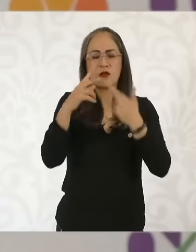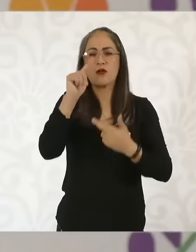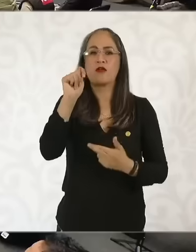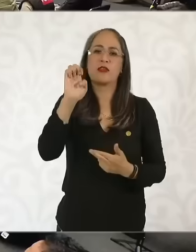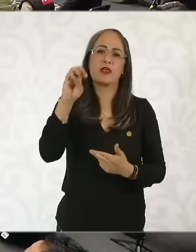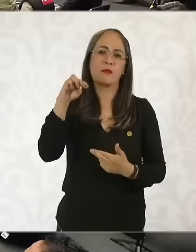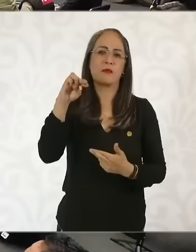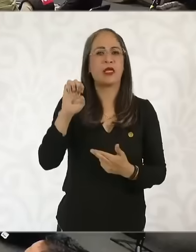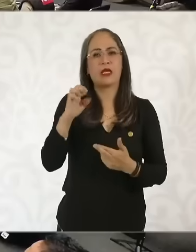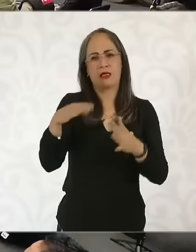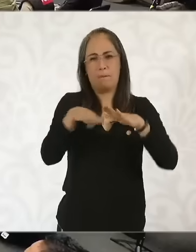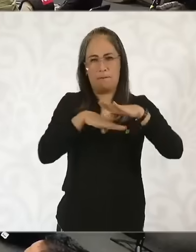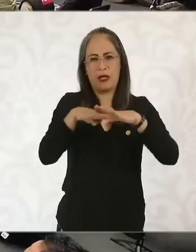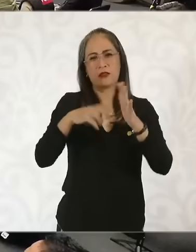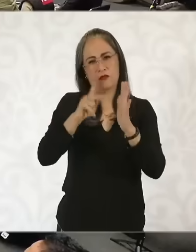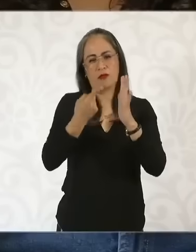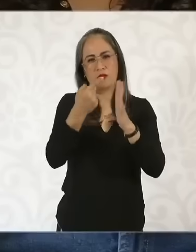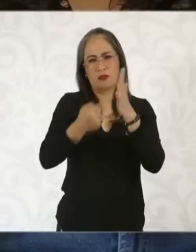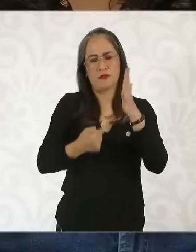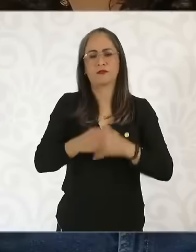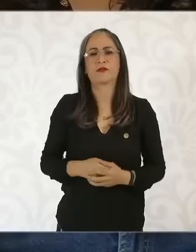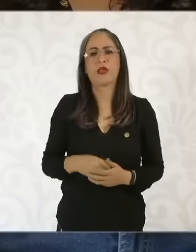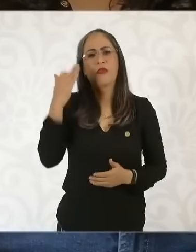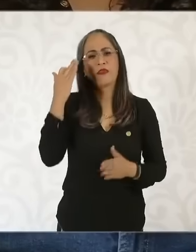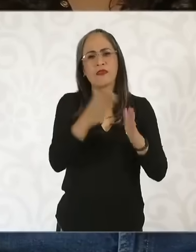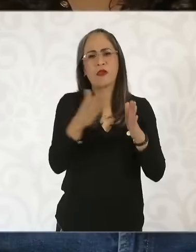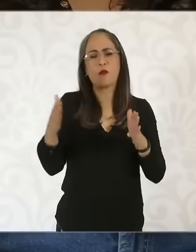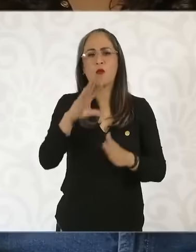Coincidentemente este plazo que da de 90 días, los que hemos estado en algunas conferencias